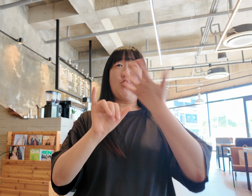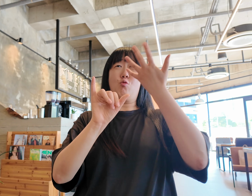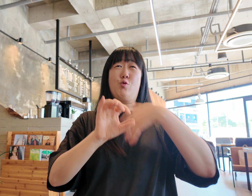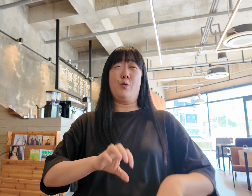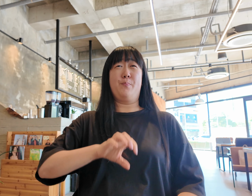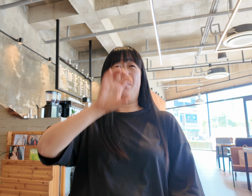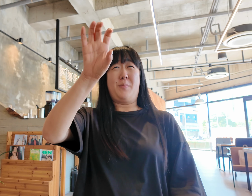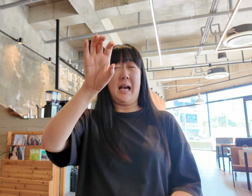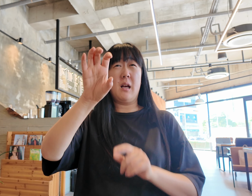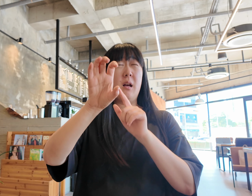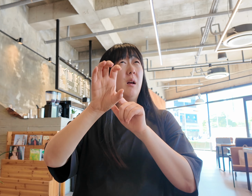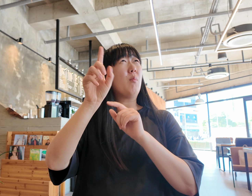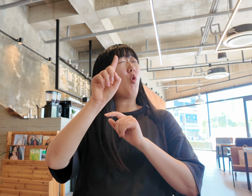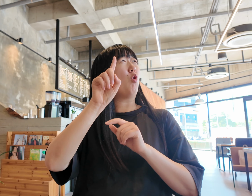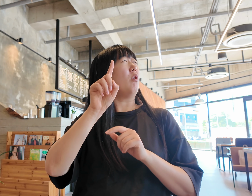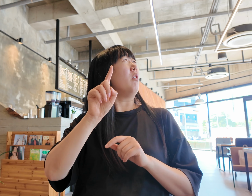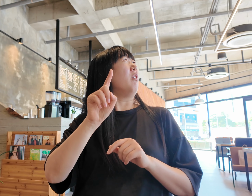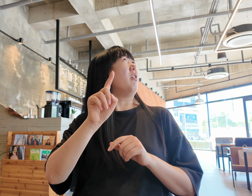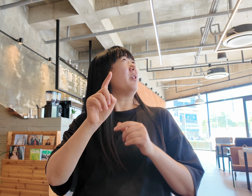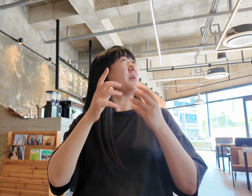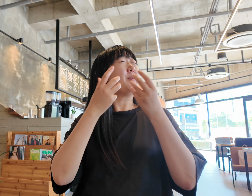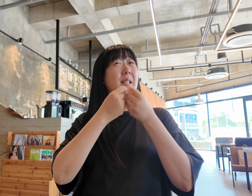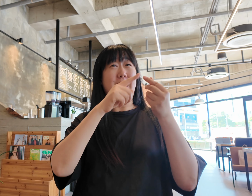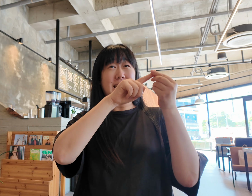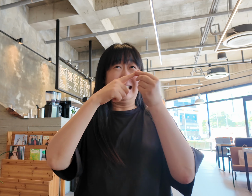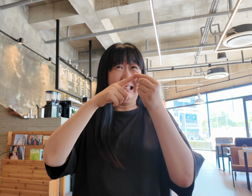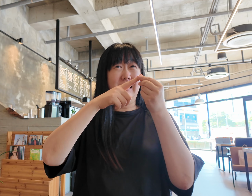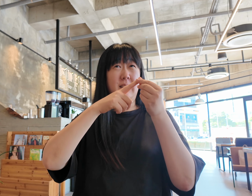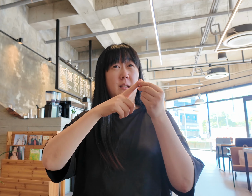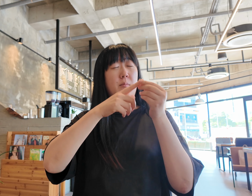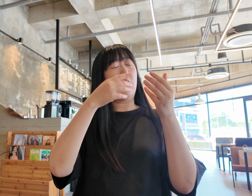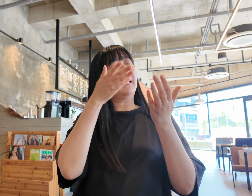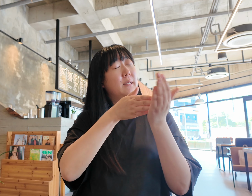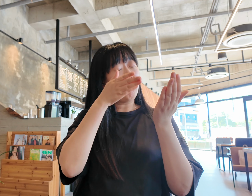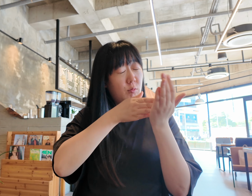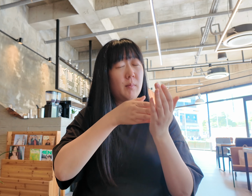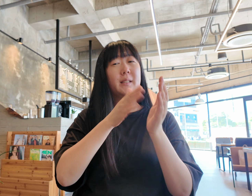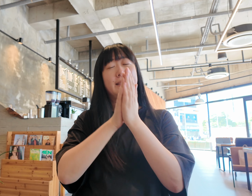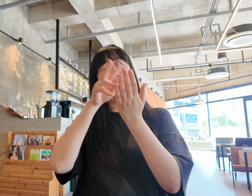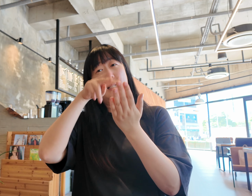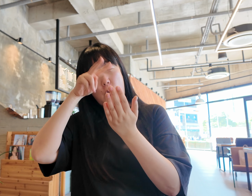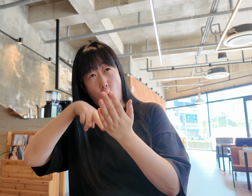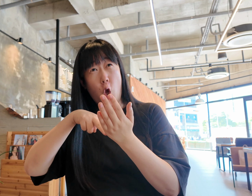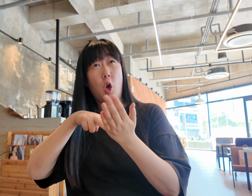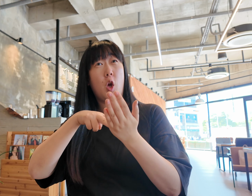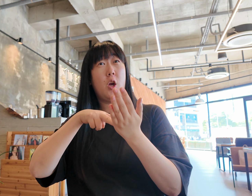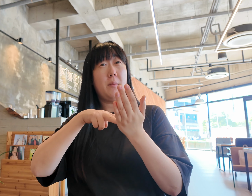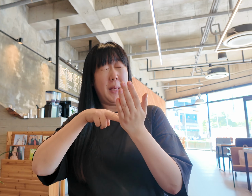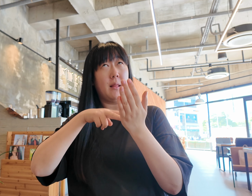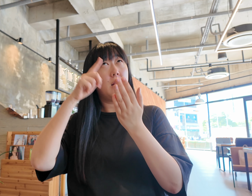Als Sie mit YouTube angefangen haben, haben Sie begonnen, sich Nachrichten, Bücher usw. anzusehen und